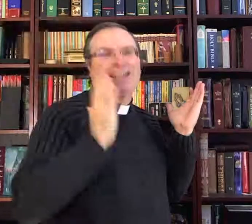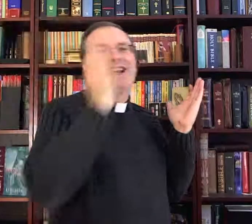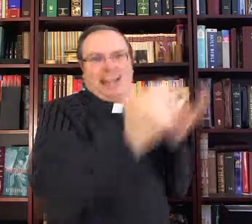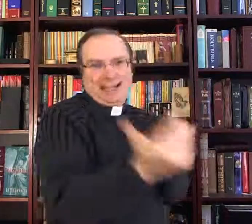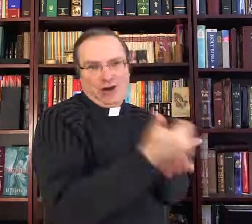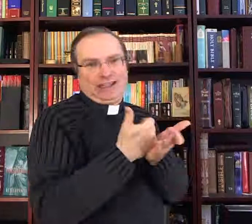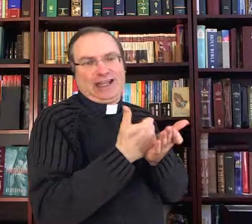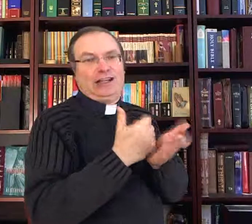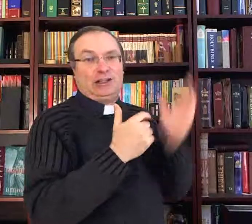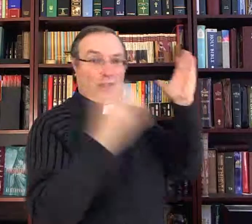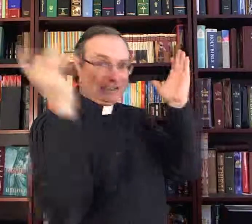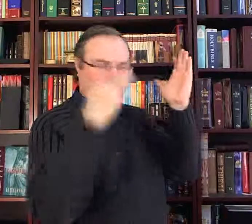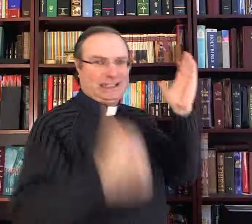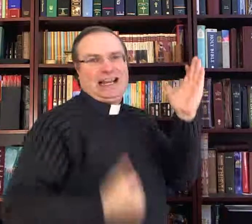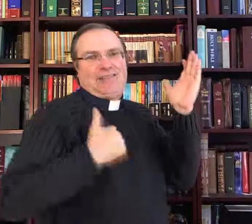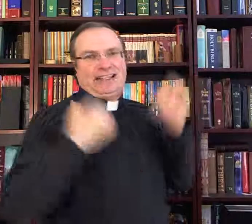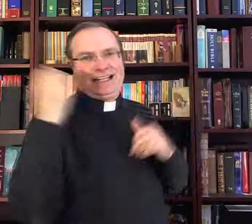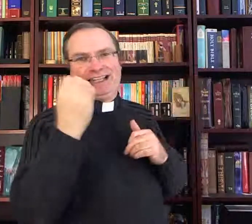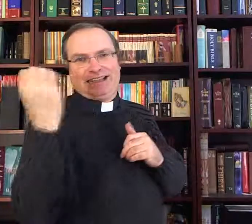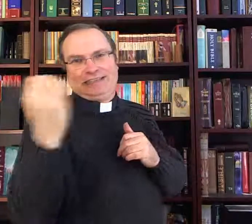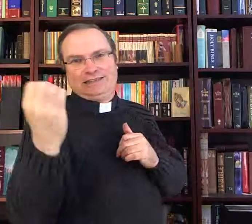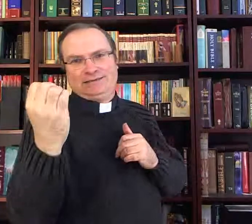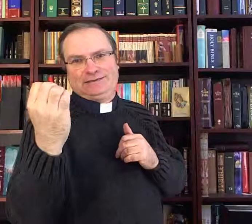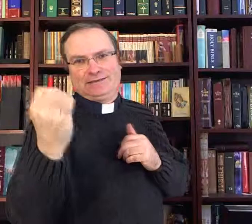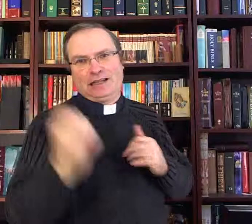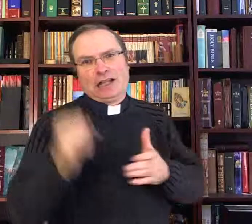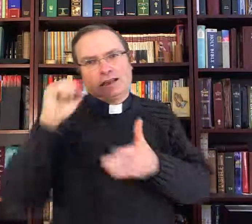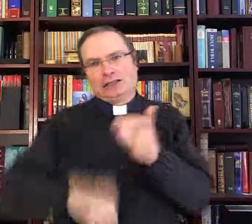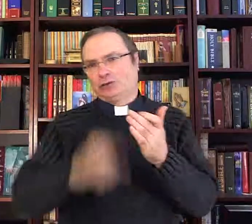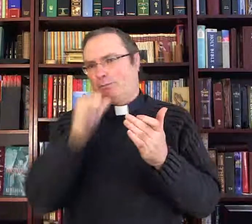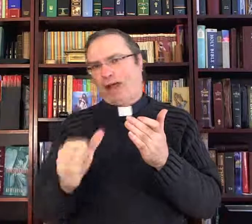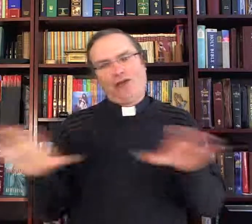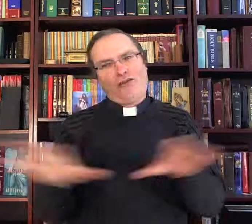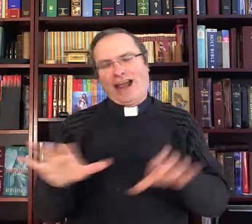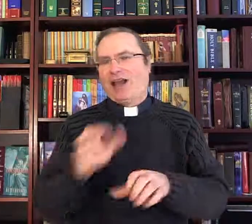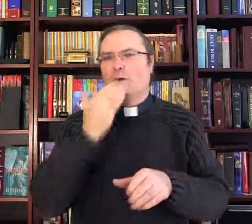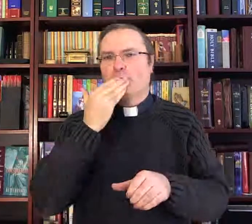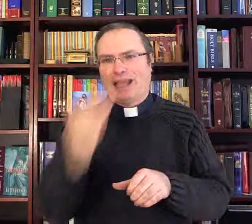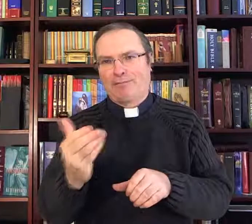récoltera de l'Esprit la vie éternelle. Ne négligeons pas de faire le bien,